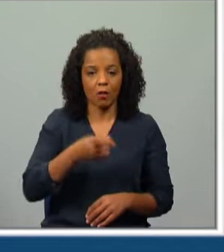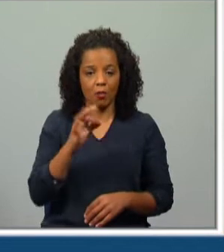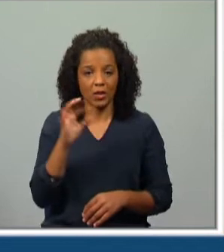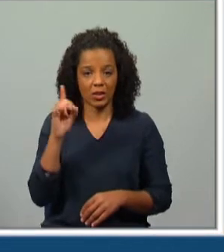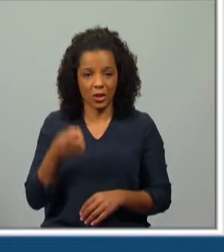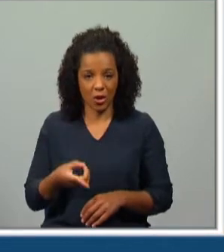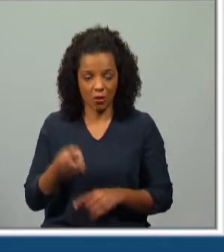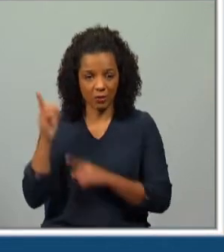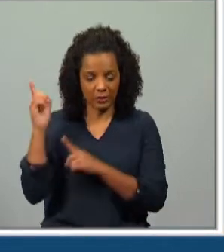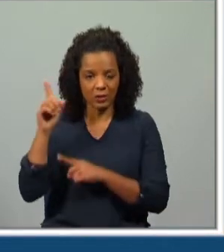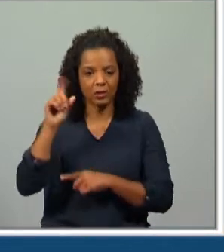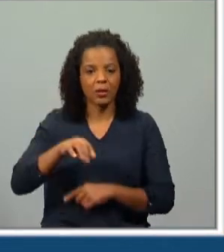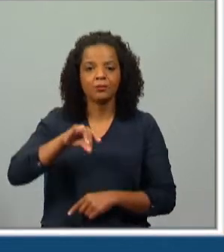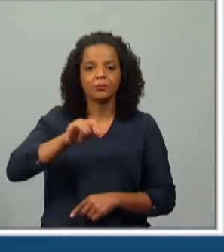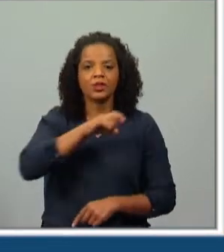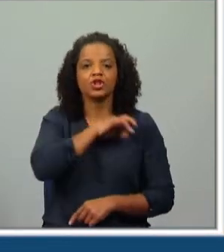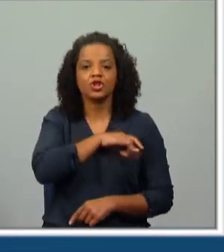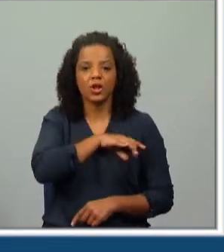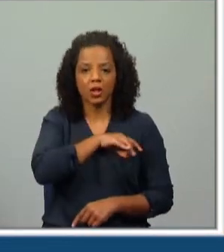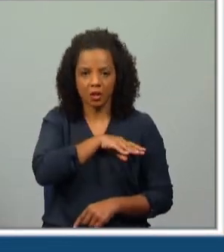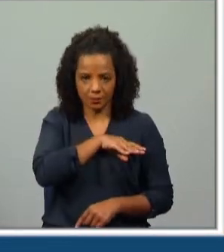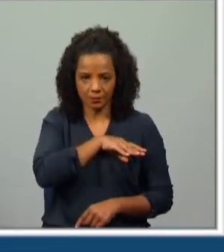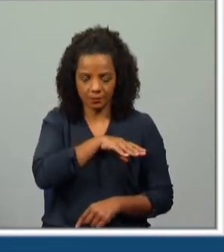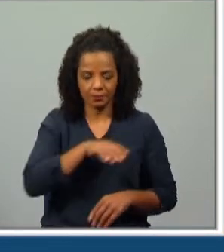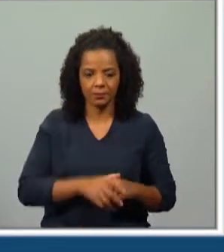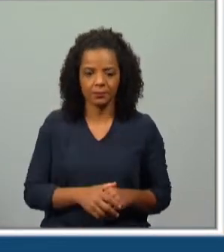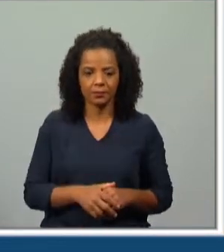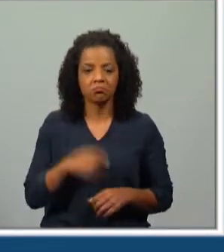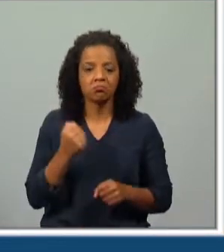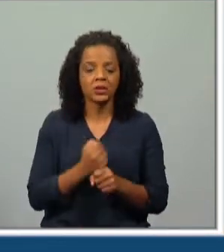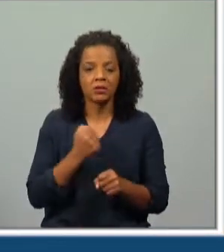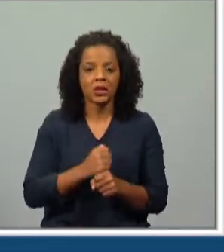também sabemos que nasceu no Chile e as atividades a que se dedicam foram 我們也知道他出生在智利他們致力於的活動是